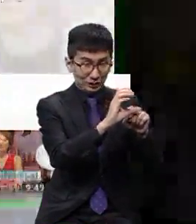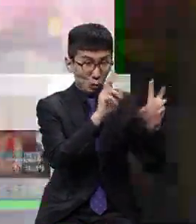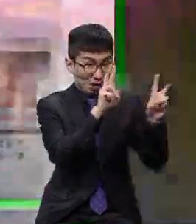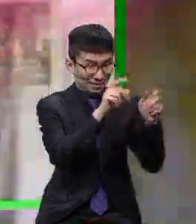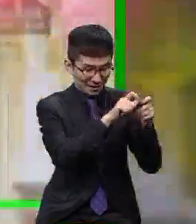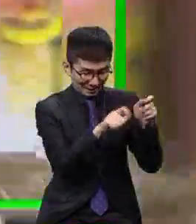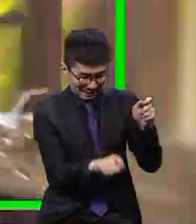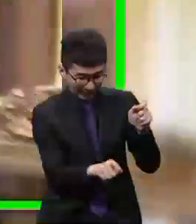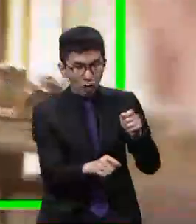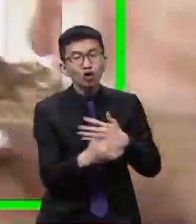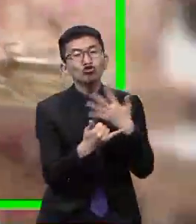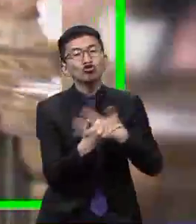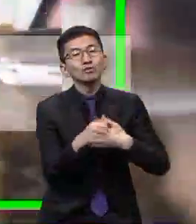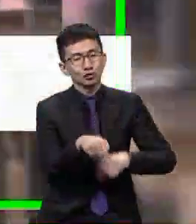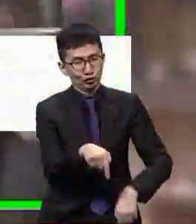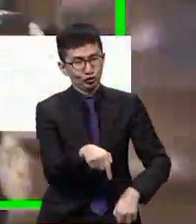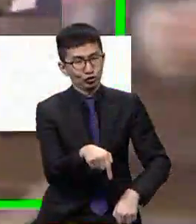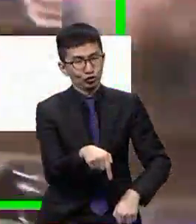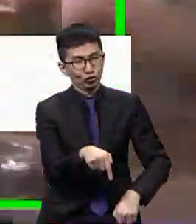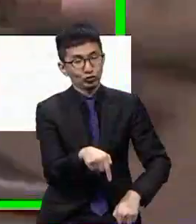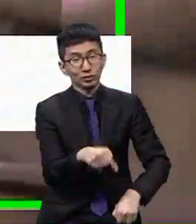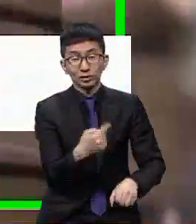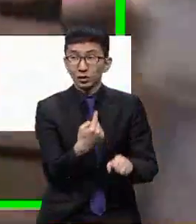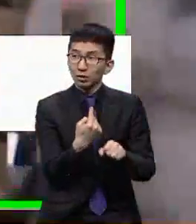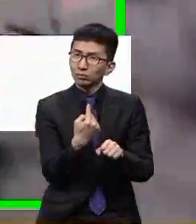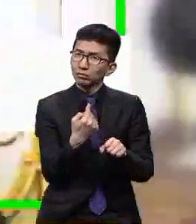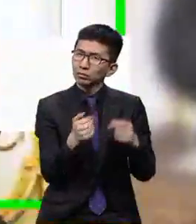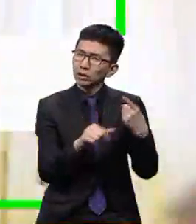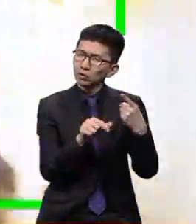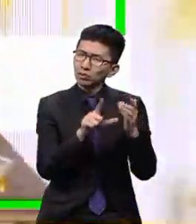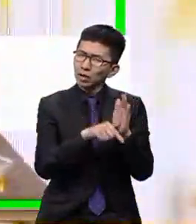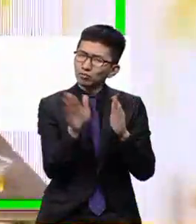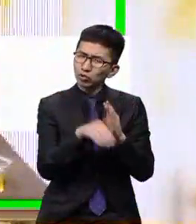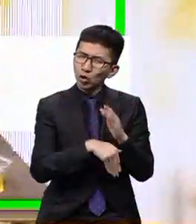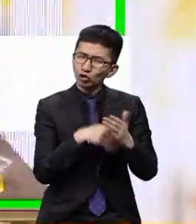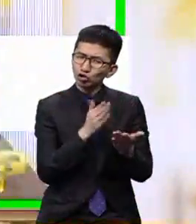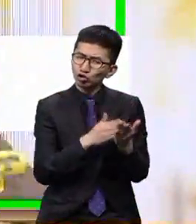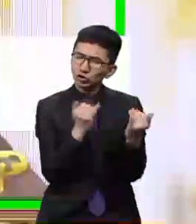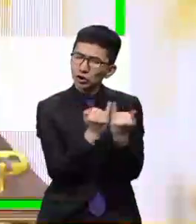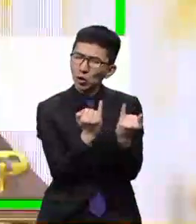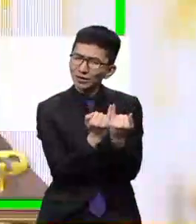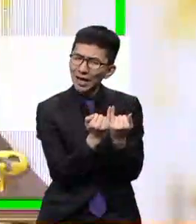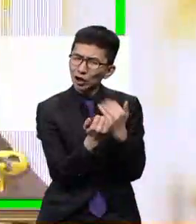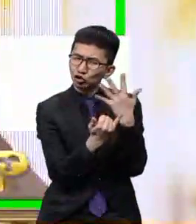채널입니다. 지난 1월부터 뉴스 여성이라는 1시간짜리 대담 프로그램을 매주 올리고 있는데